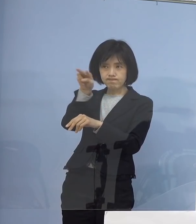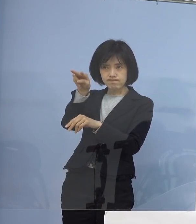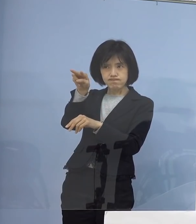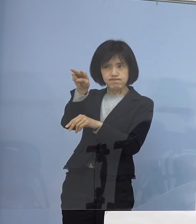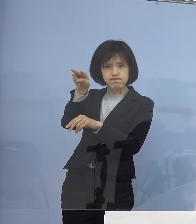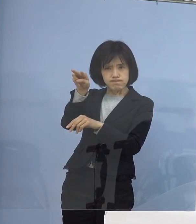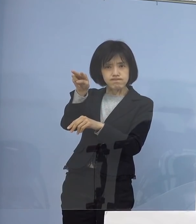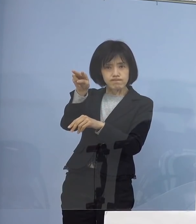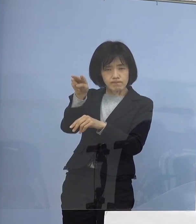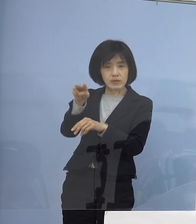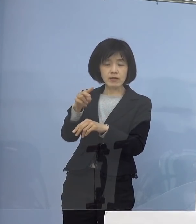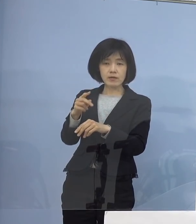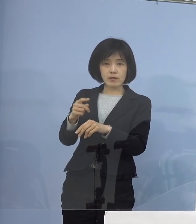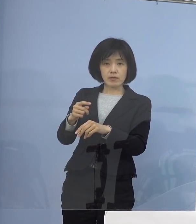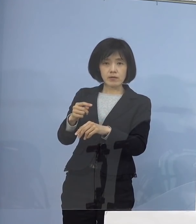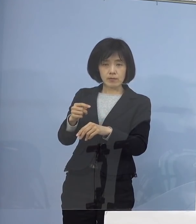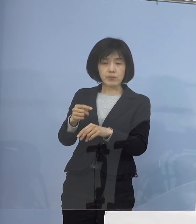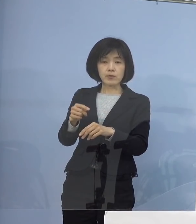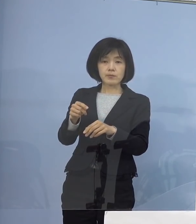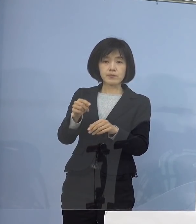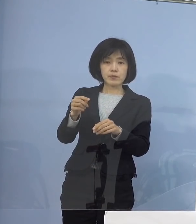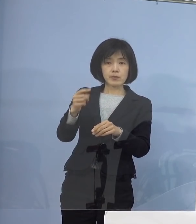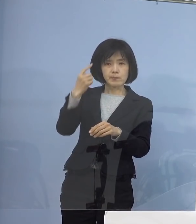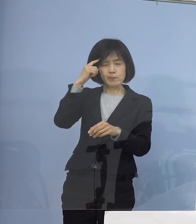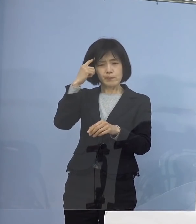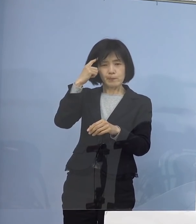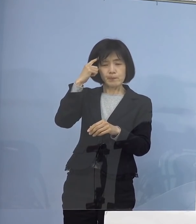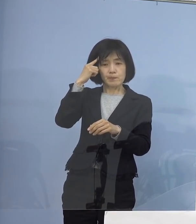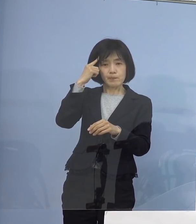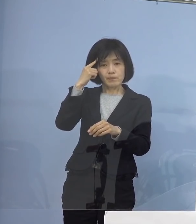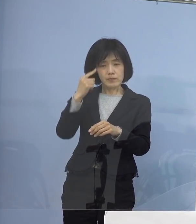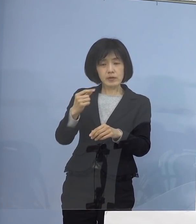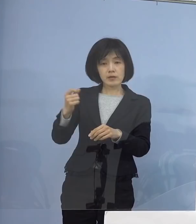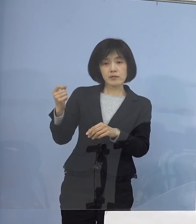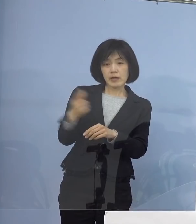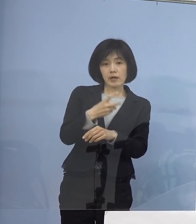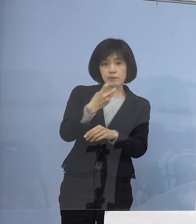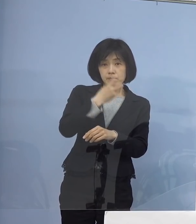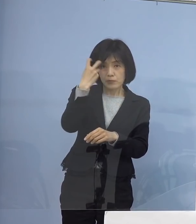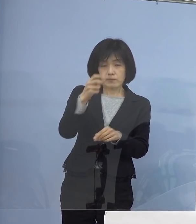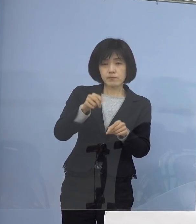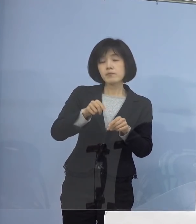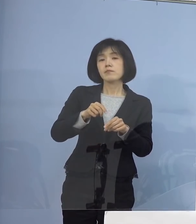迅速に感染防止対策推進をいたして参ります